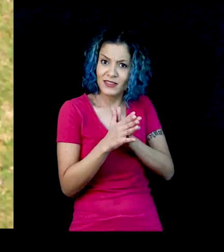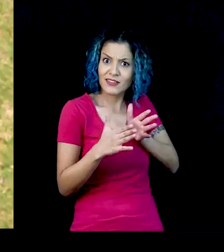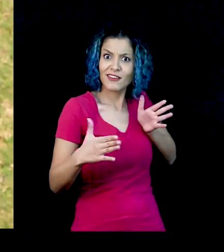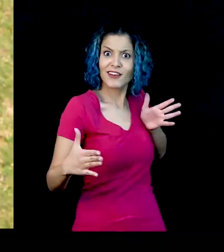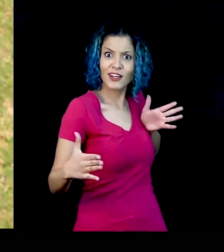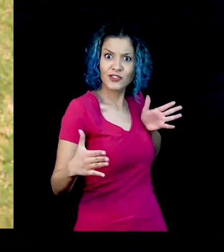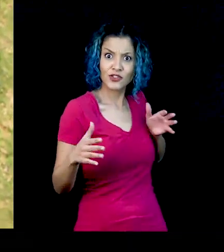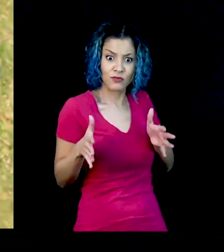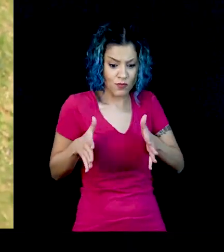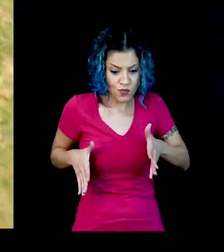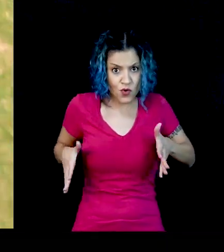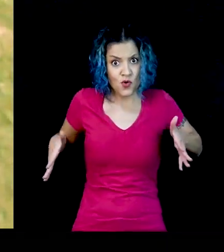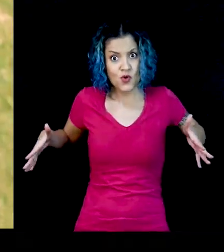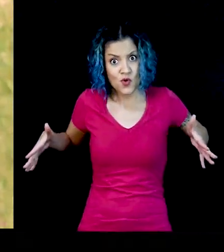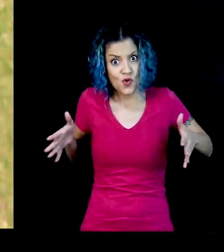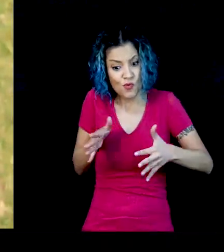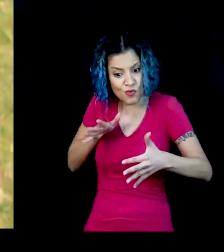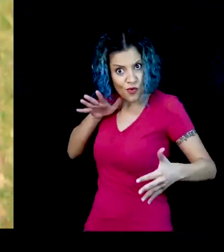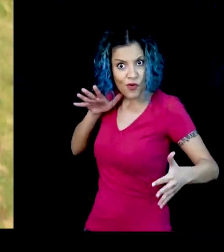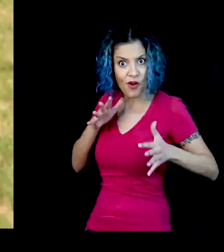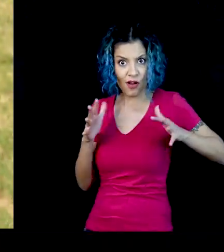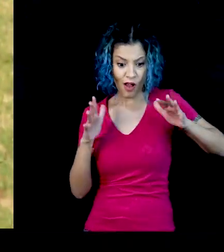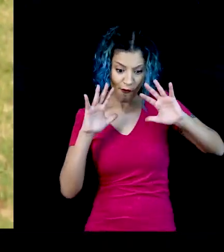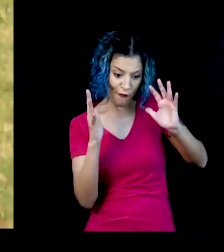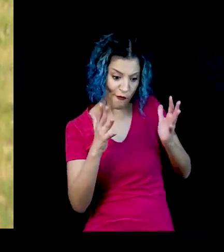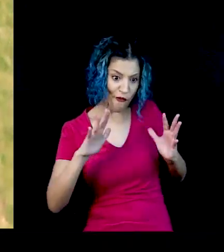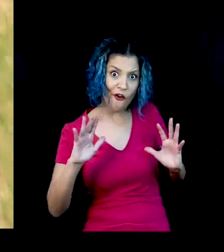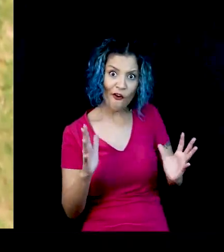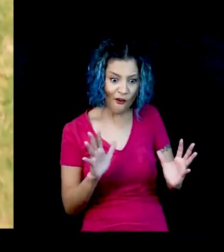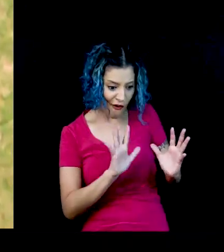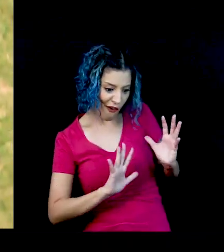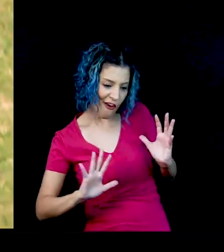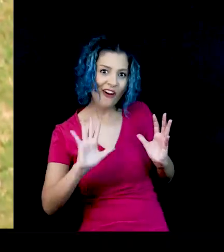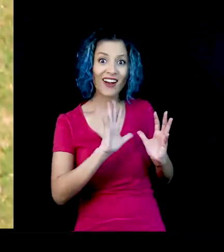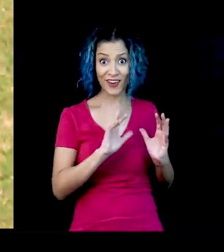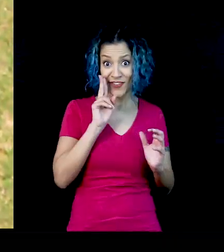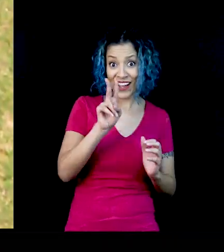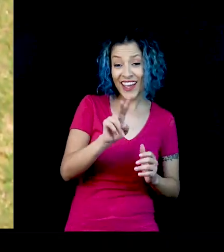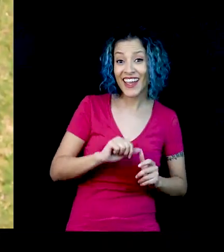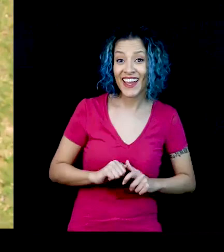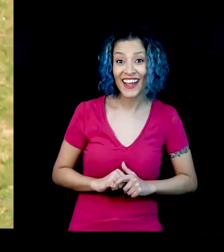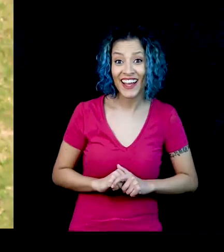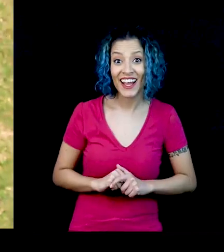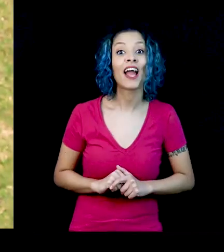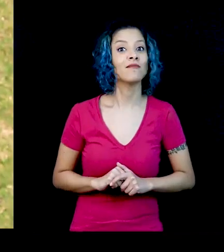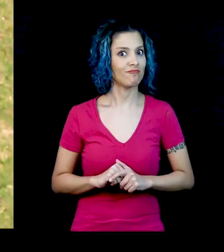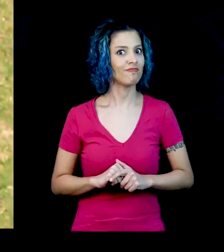O volume dele, o tamanho, a forma... Agora, para começar a brincar: